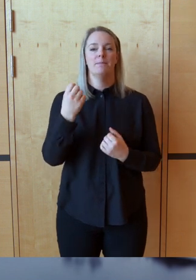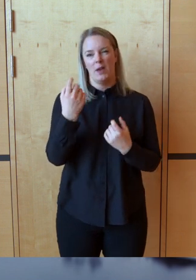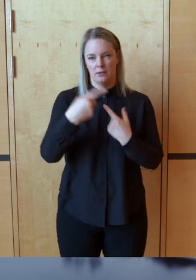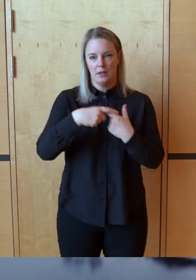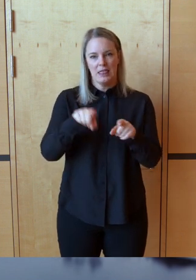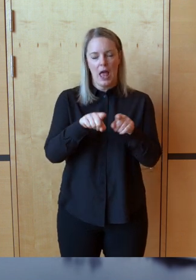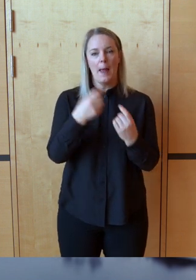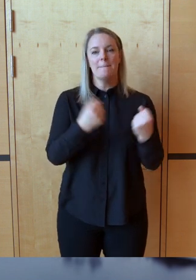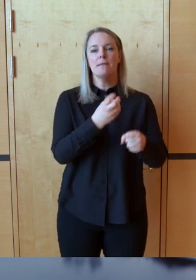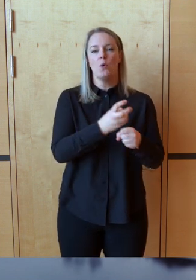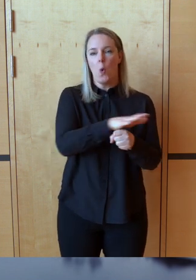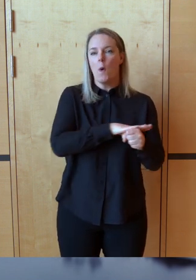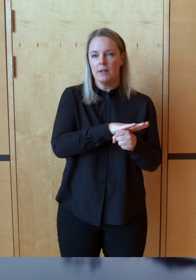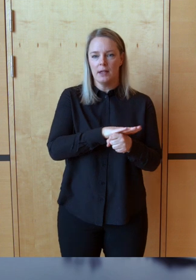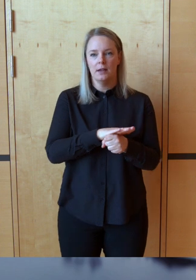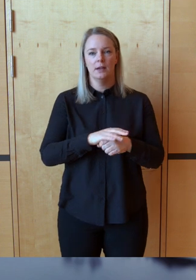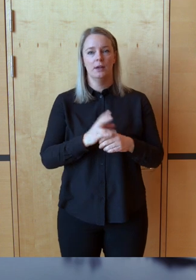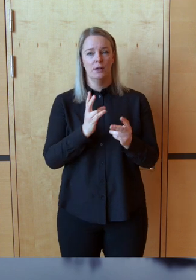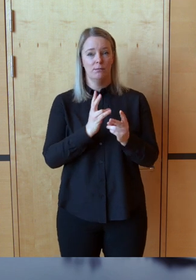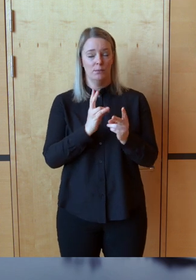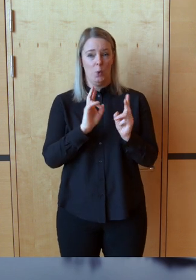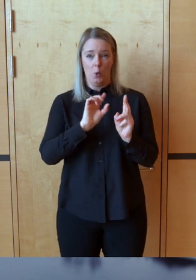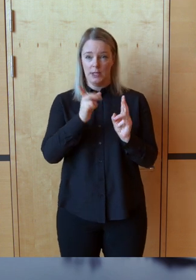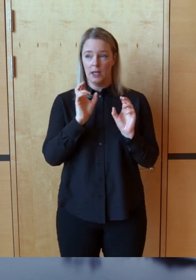Hur stor räddningstjänst ska per invånare och hydrozon